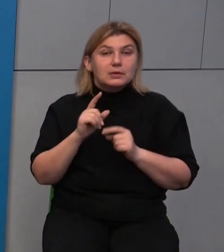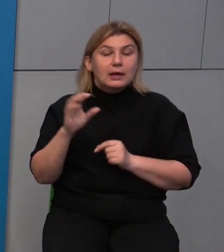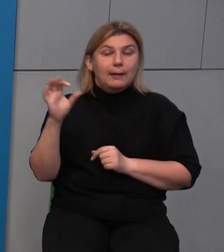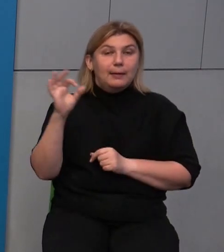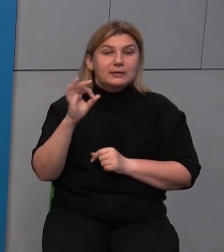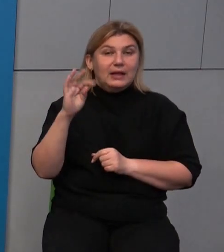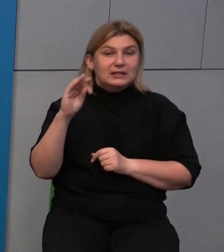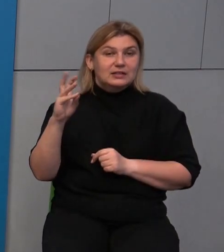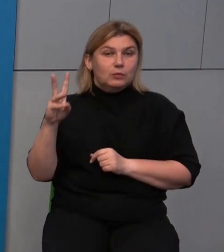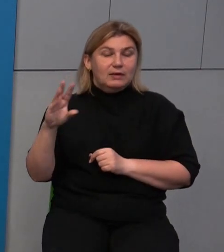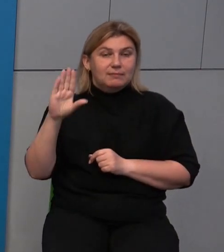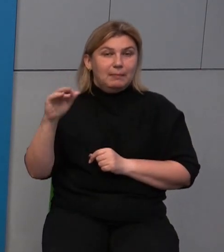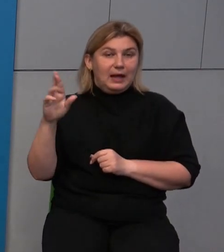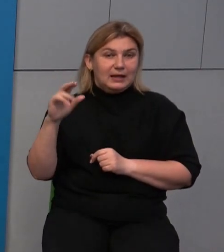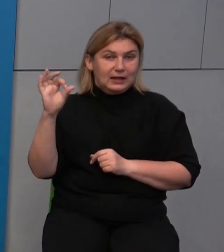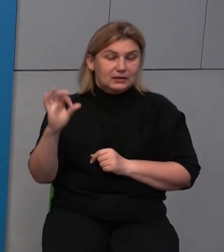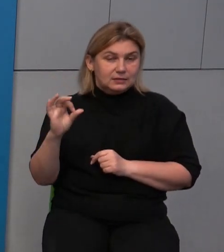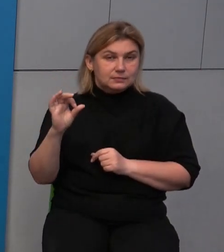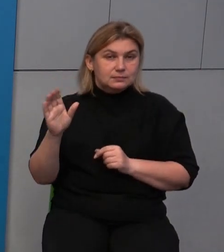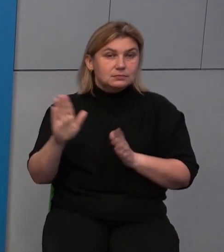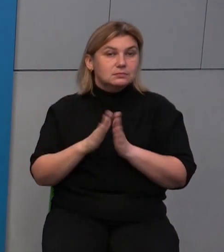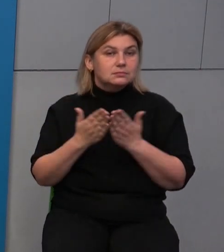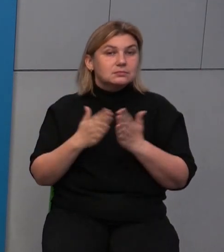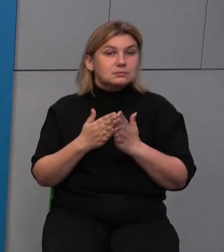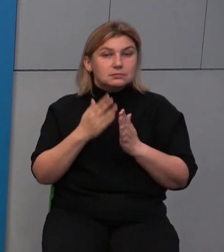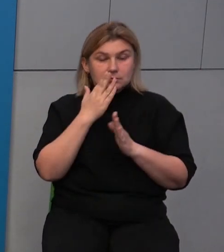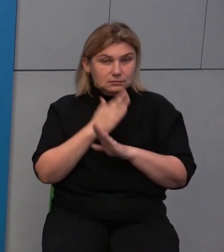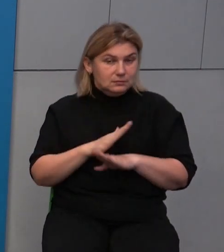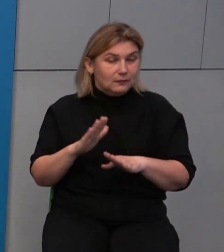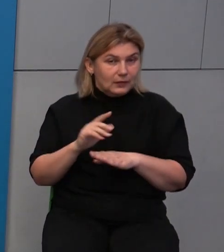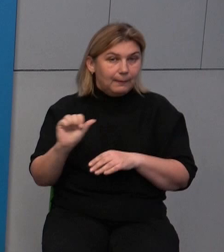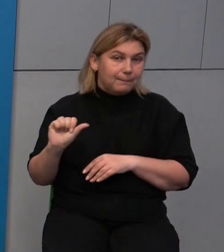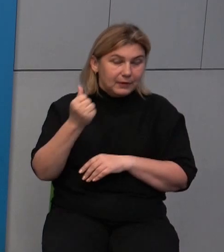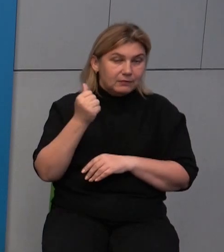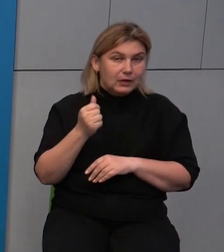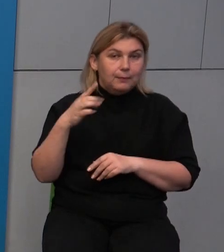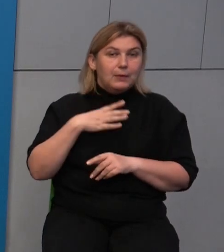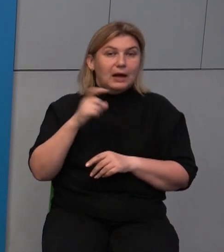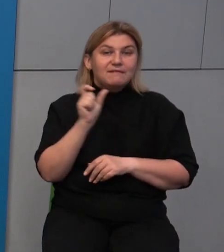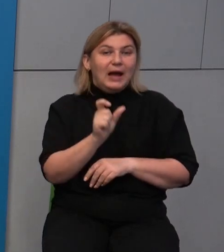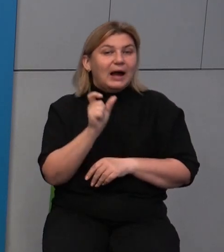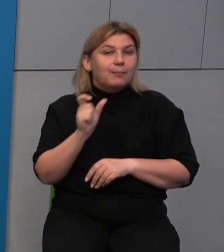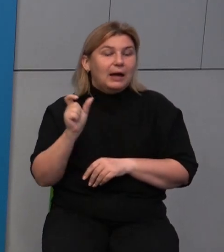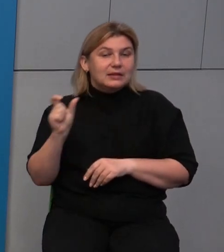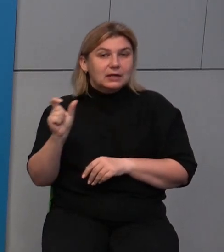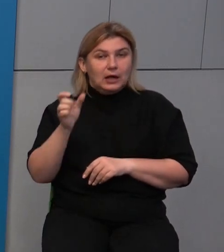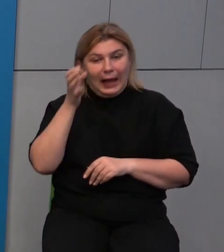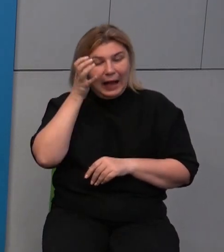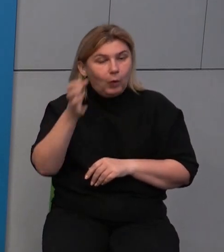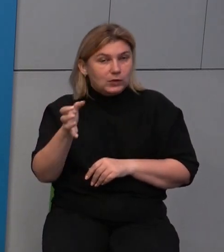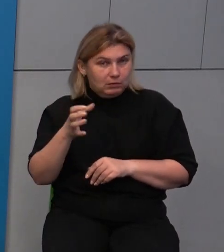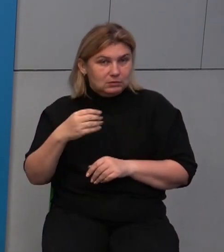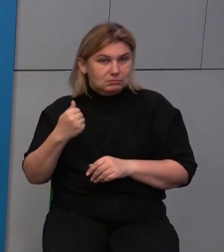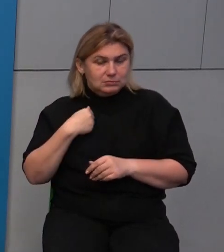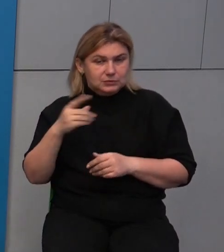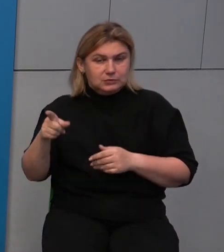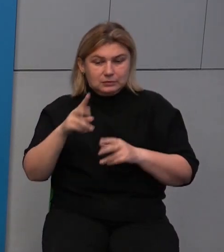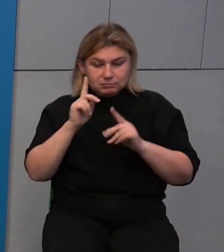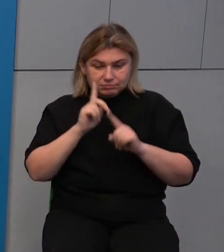też pani mówiła przy okazji premiery książki, że tam też były fragmenty, które były autoryzowane i Bereś wiedział więcej